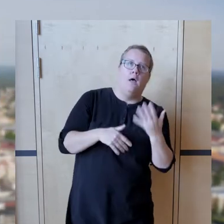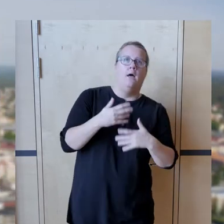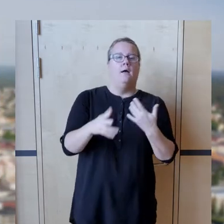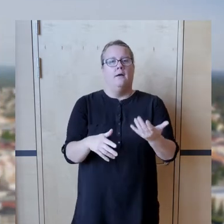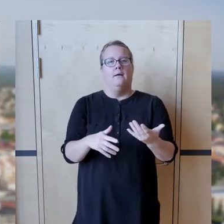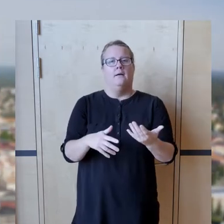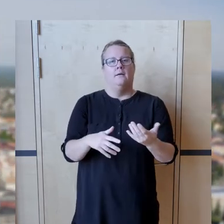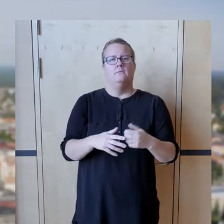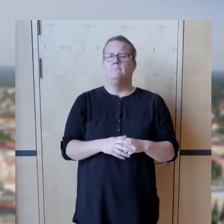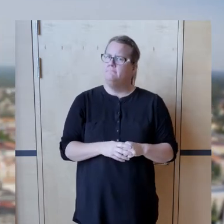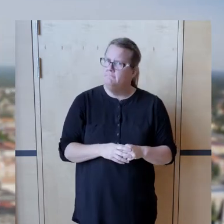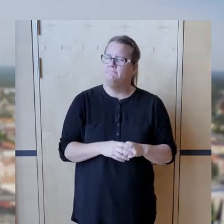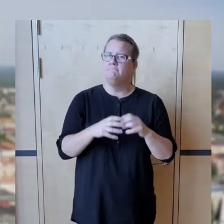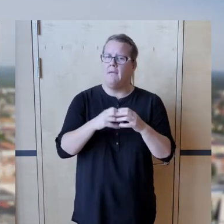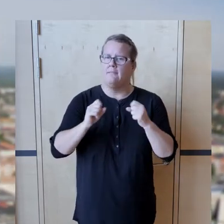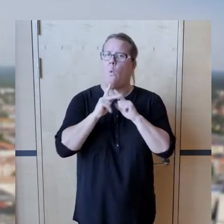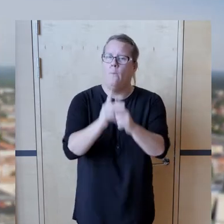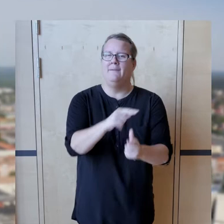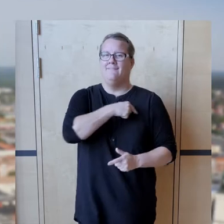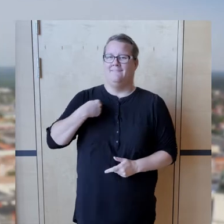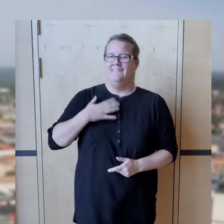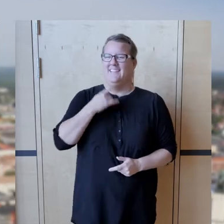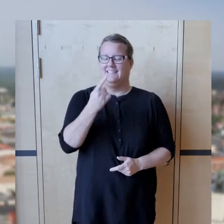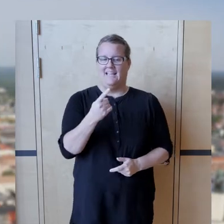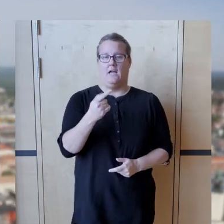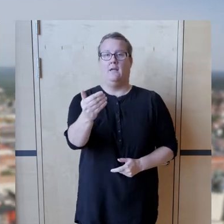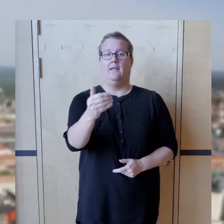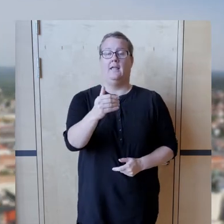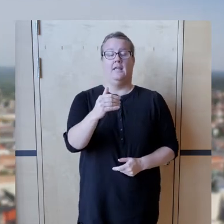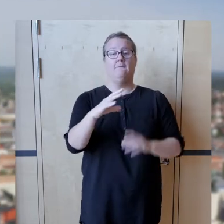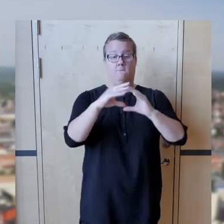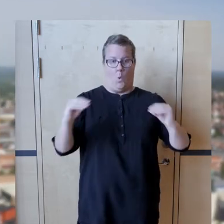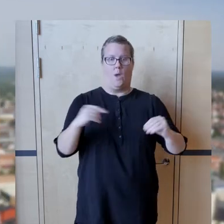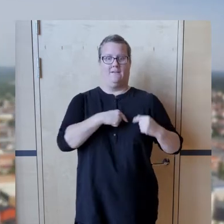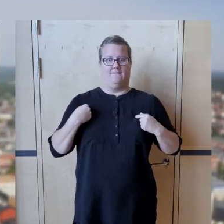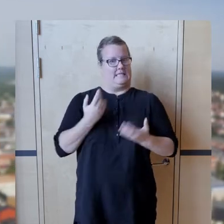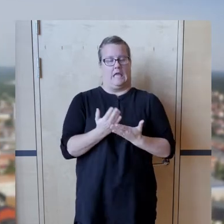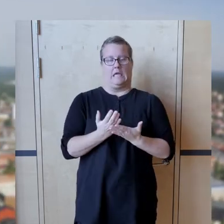Återigen Vi kommer att stå där igår berget på att alla kommunalråden